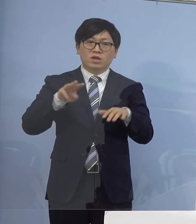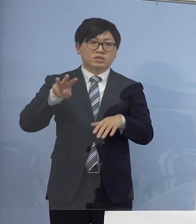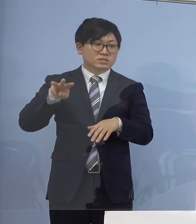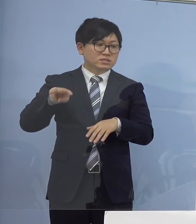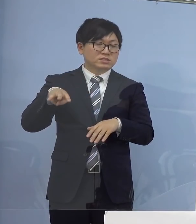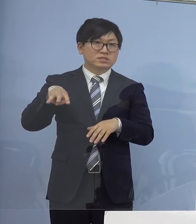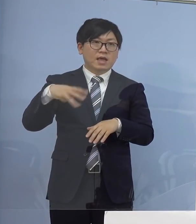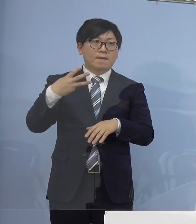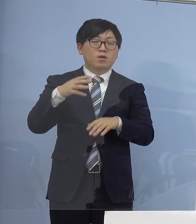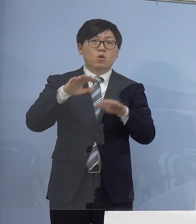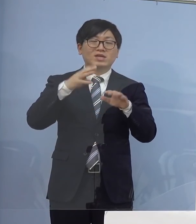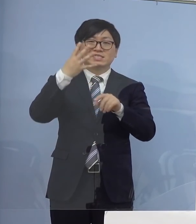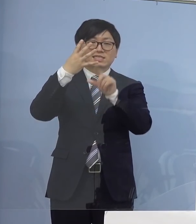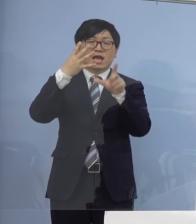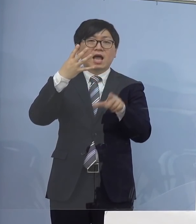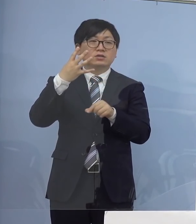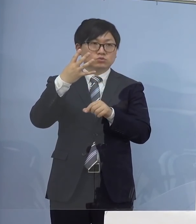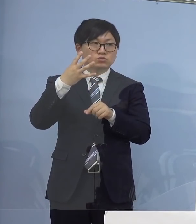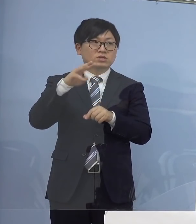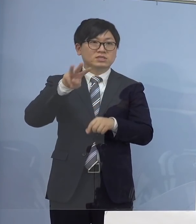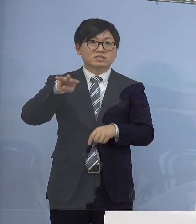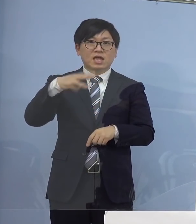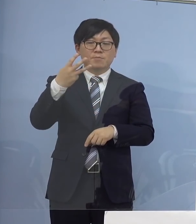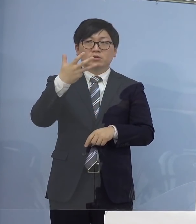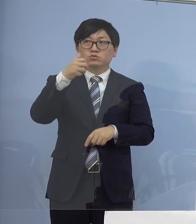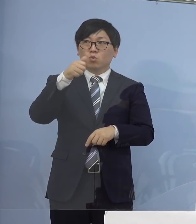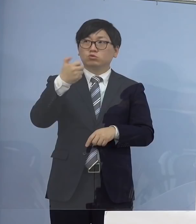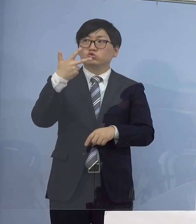（保健福祉部長） はい、そうですね357人